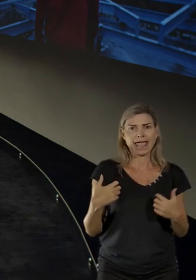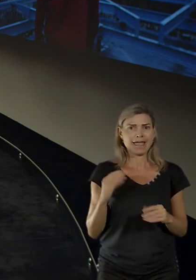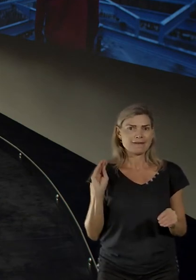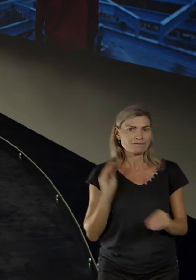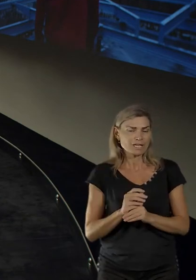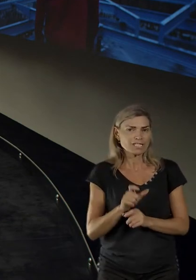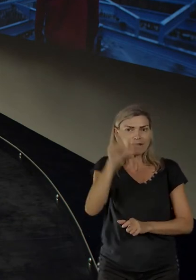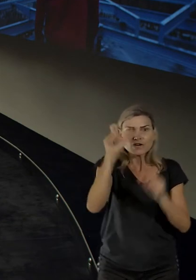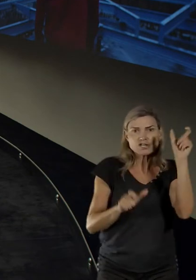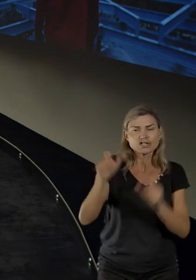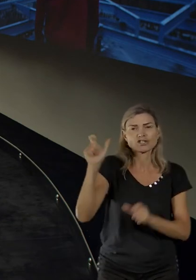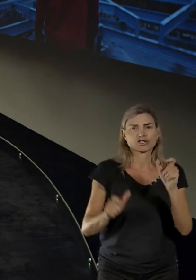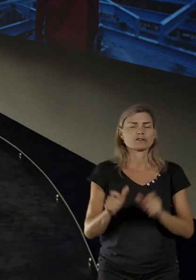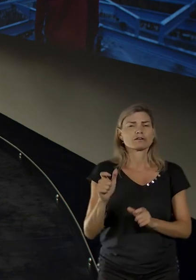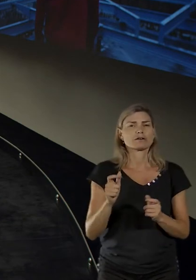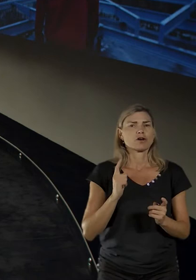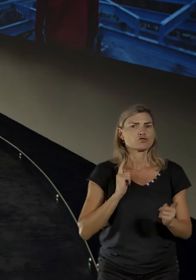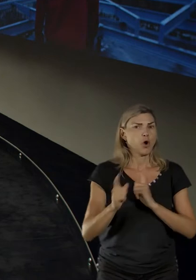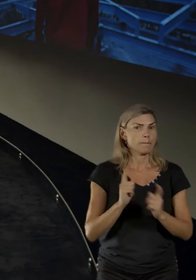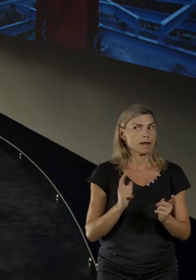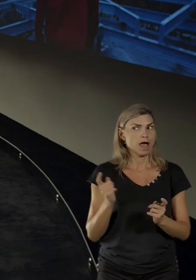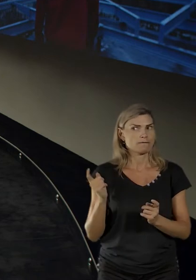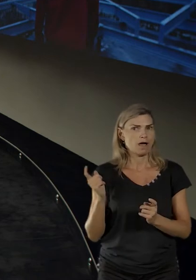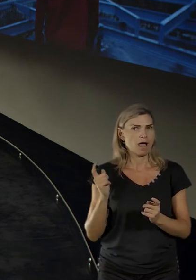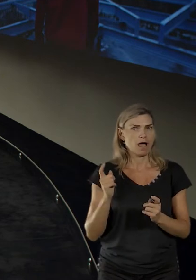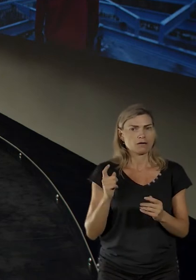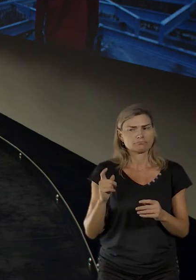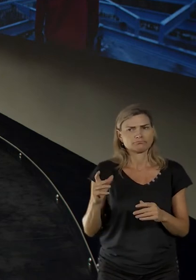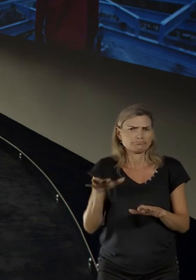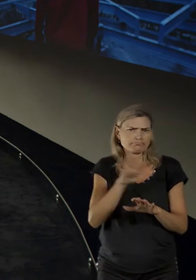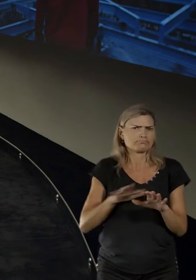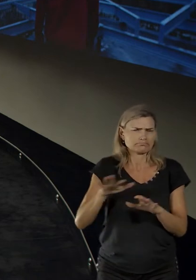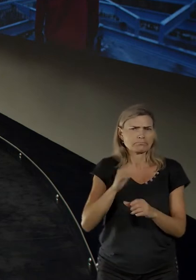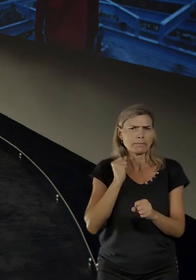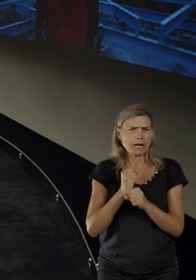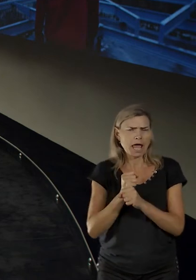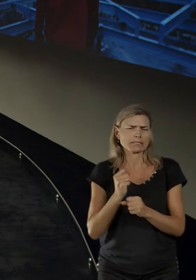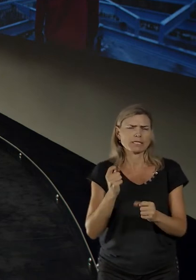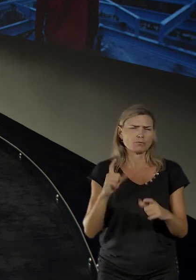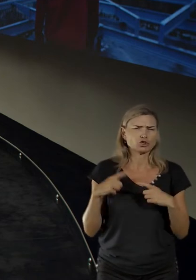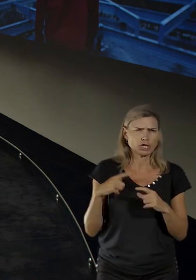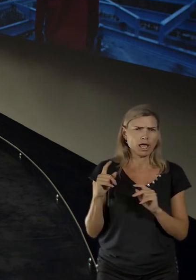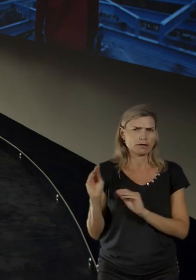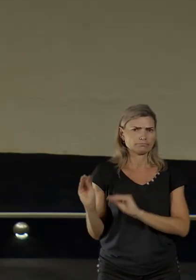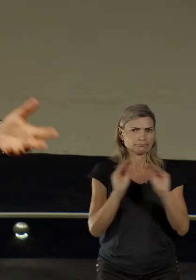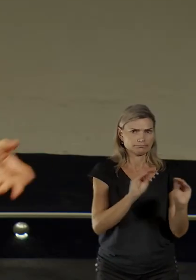že dopravujeme větší počet lidí z jednoho místa nebo více lidí žije na jednom místě, pracuje na jednom místě atd. Když by se vytvářelo to nové centrum,